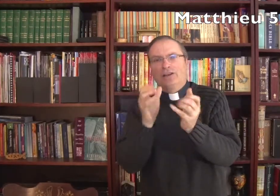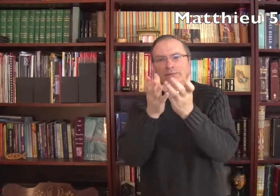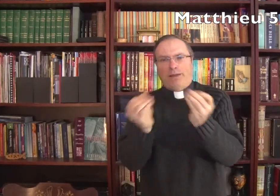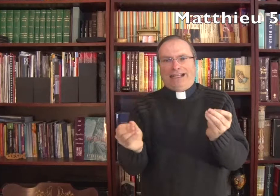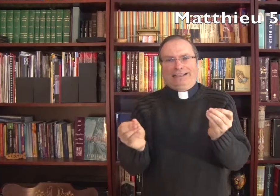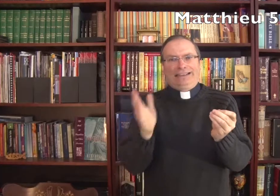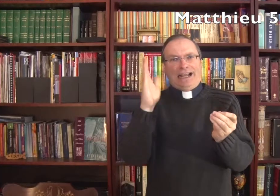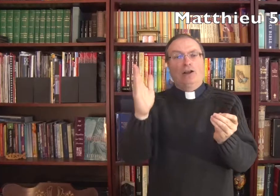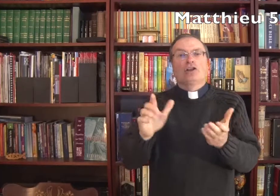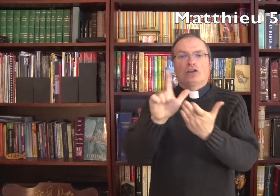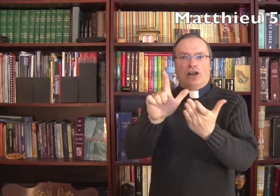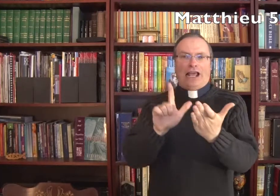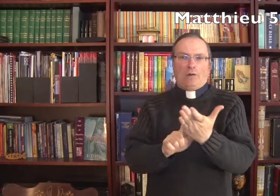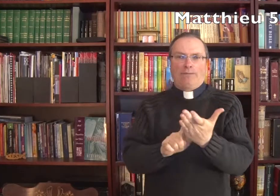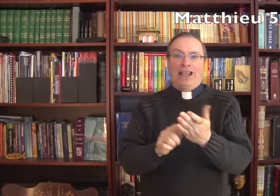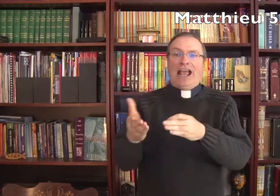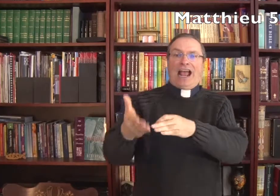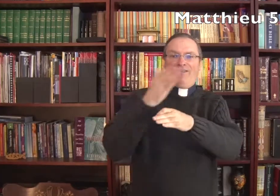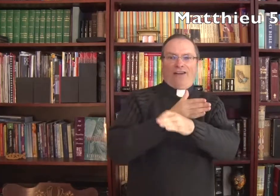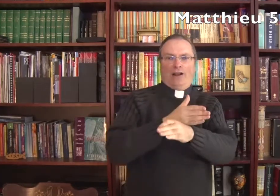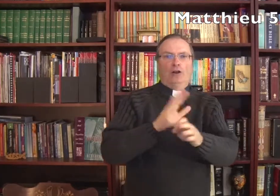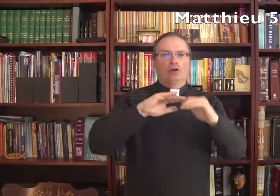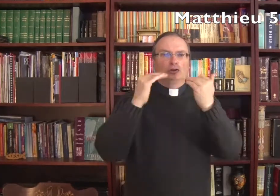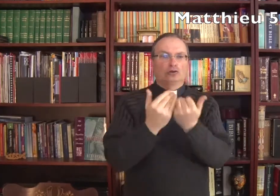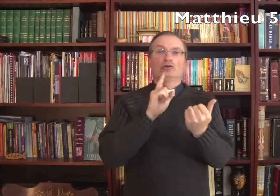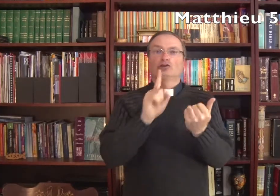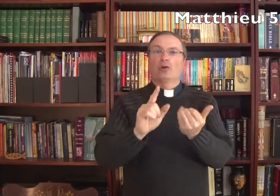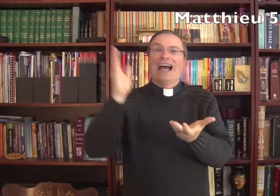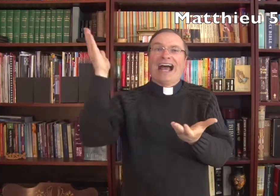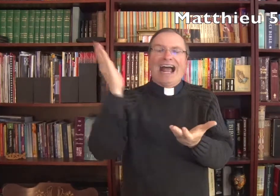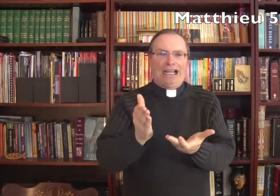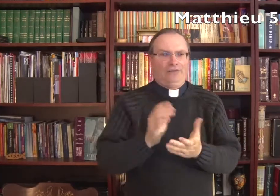ne disparaîtra de la loi avant que tout ne soit arrivé.